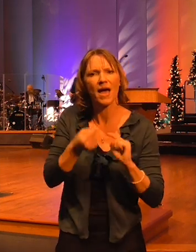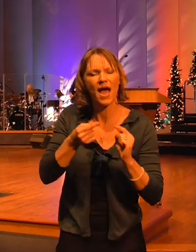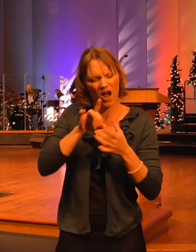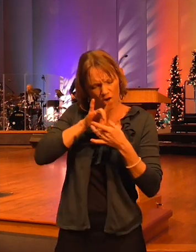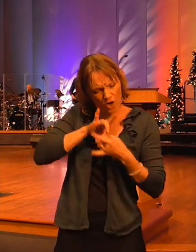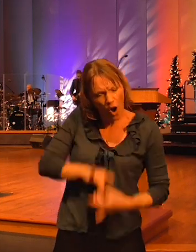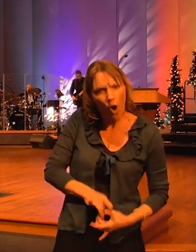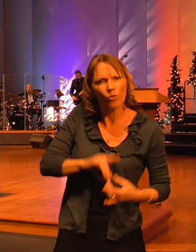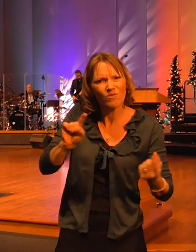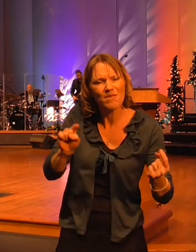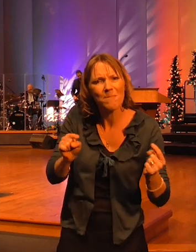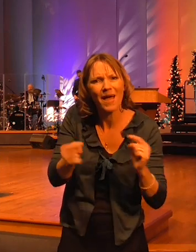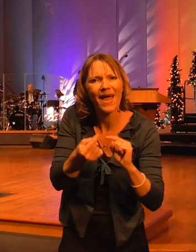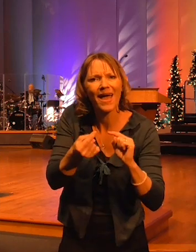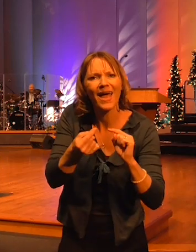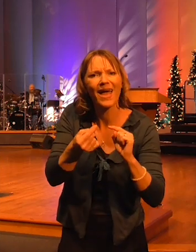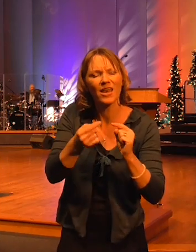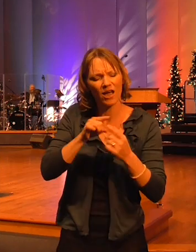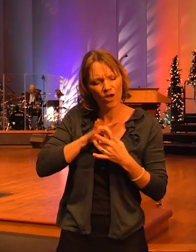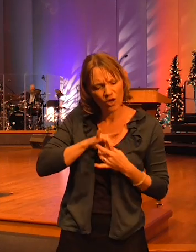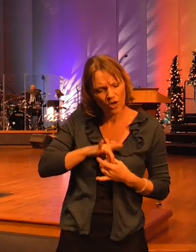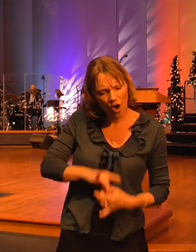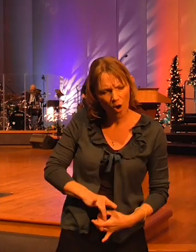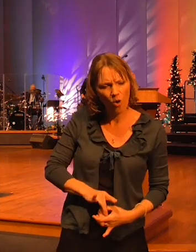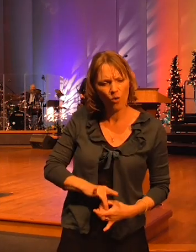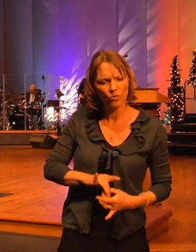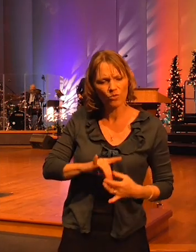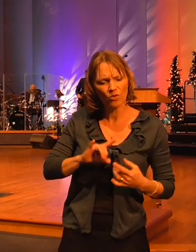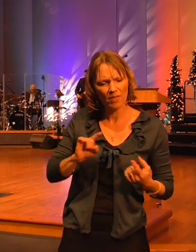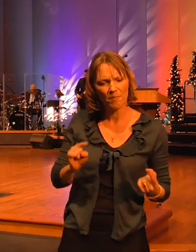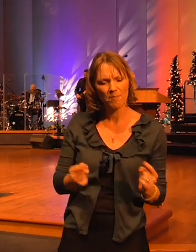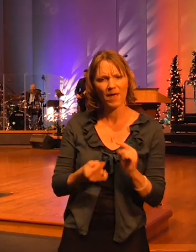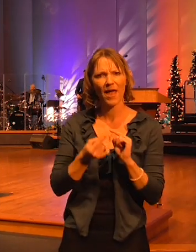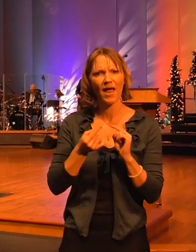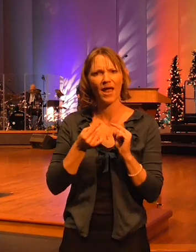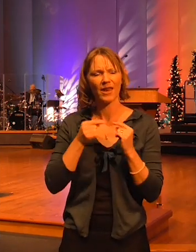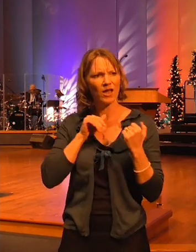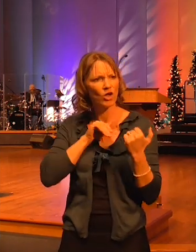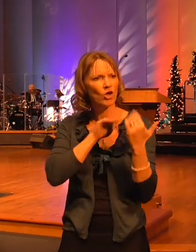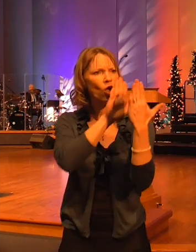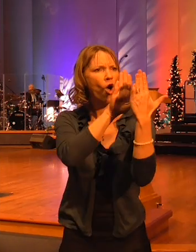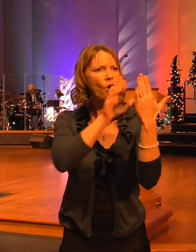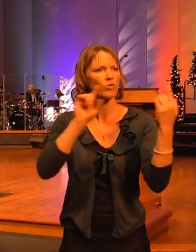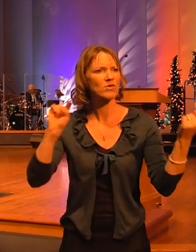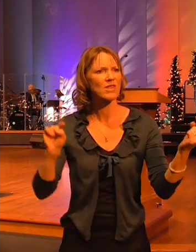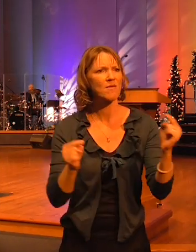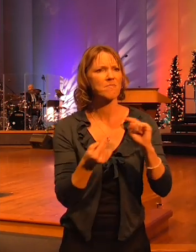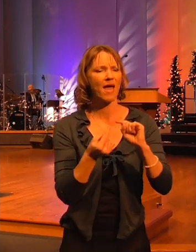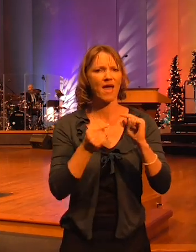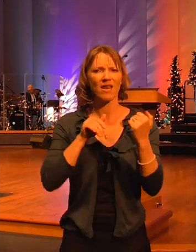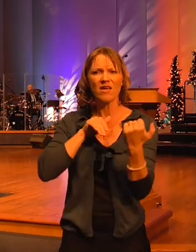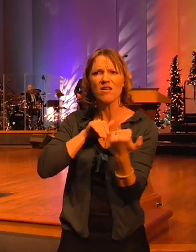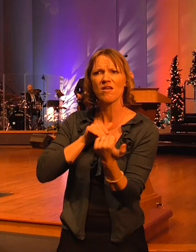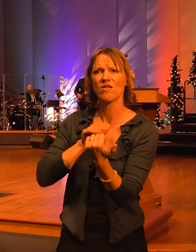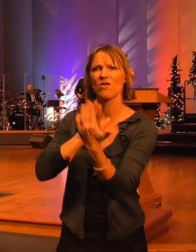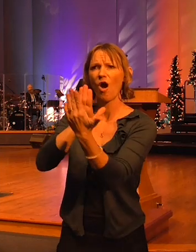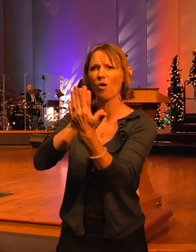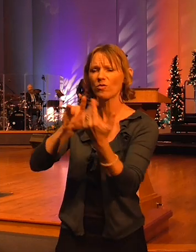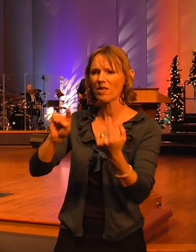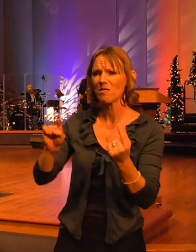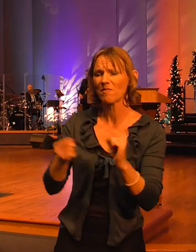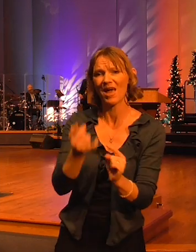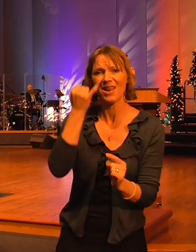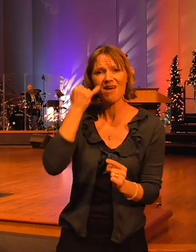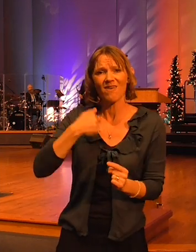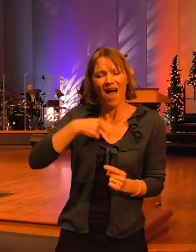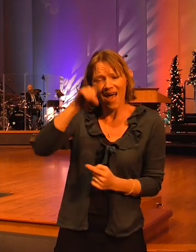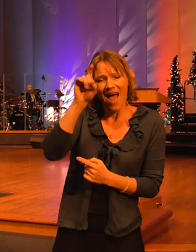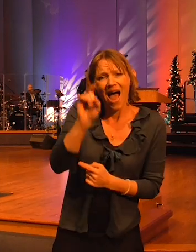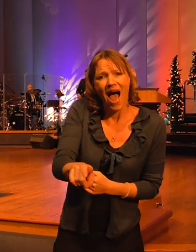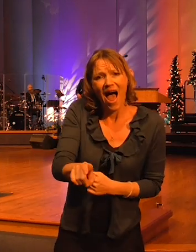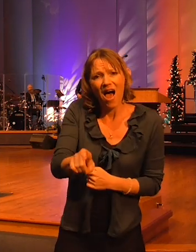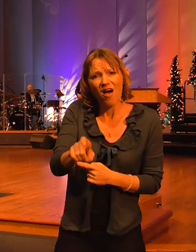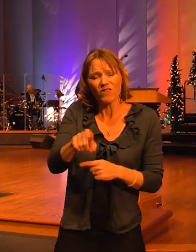dolor, ve al dolor, ve al dolor, ve al dolor, si tengo que verlo una y